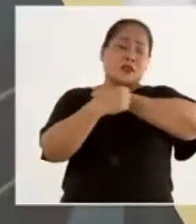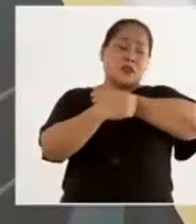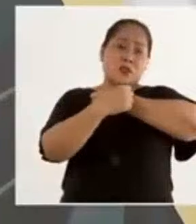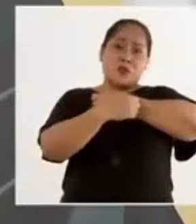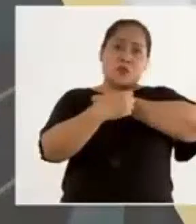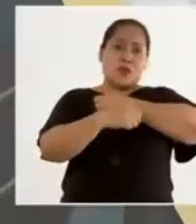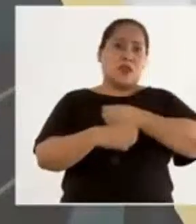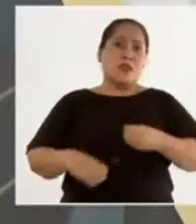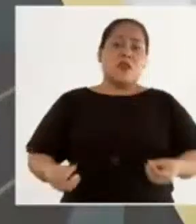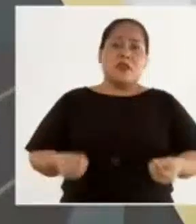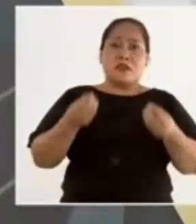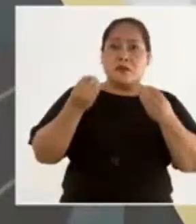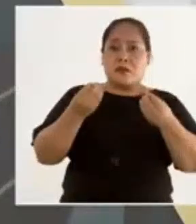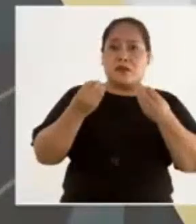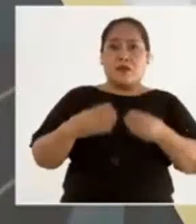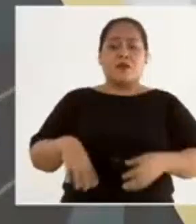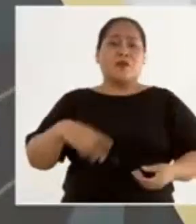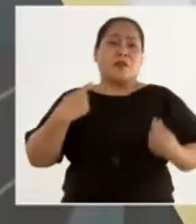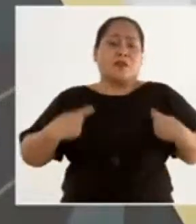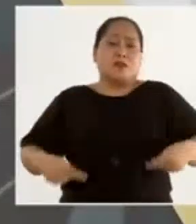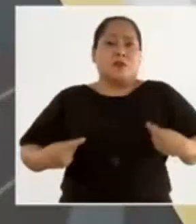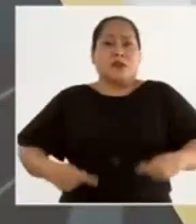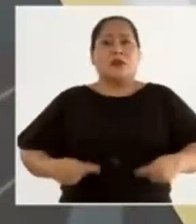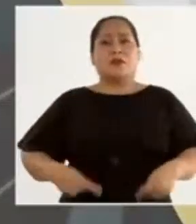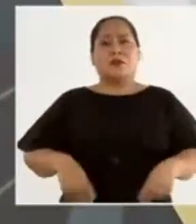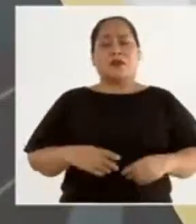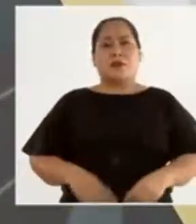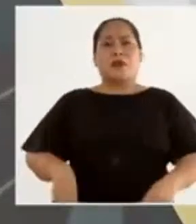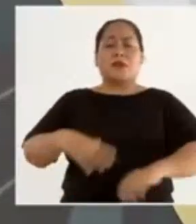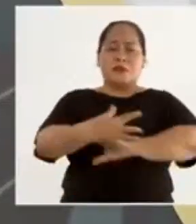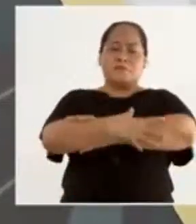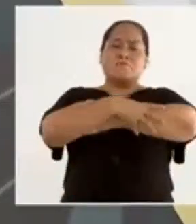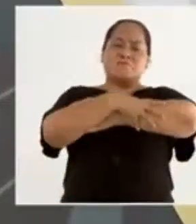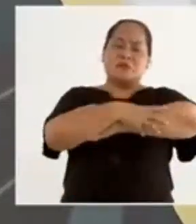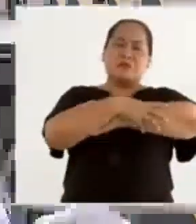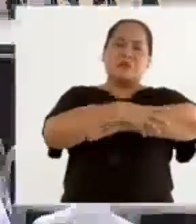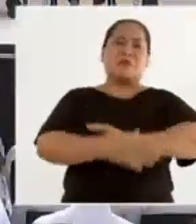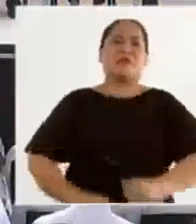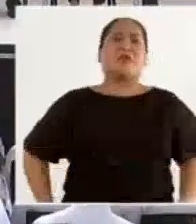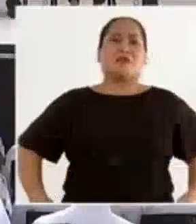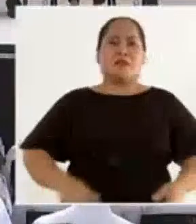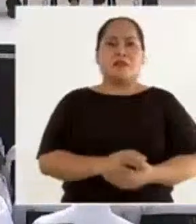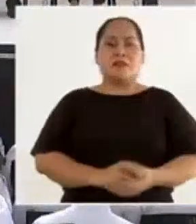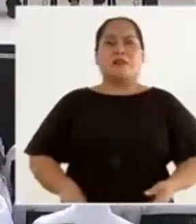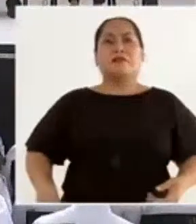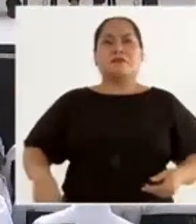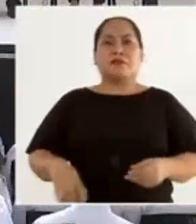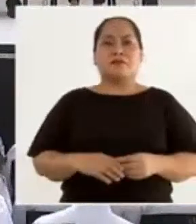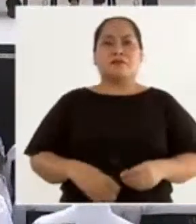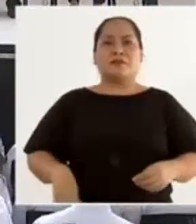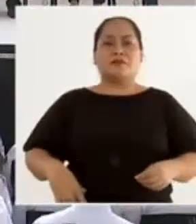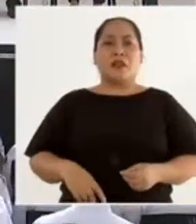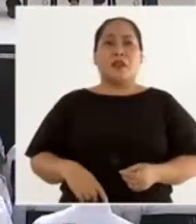con ese espíritu de solidaridad, de que si yo tengo un familiar, aunque no le sirva mi riñón,